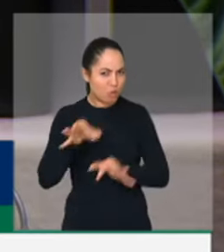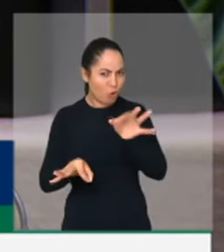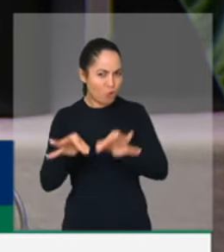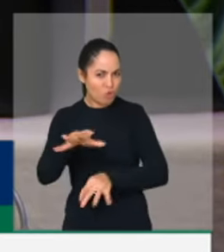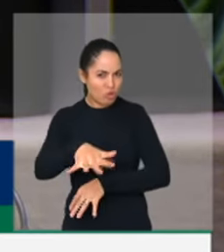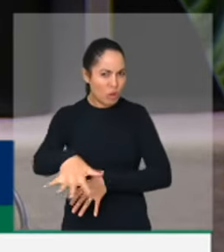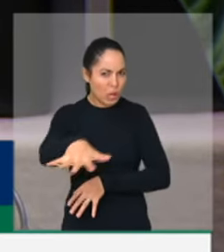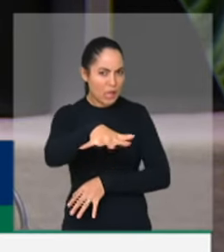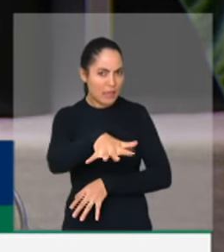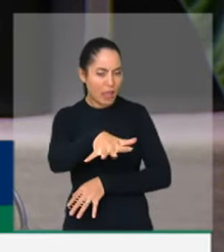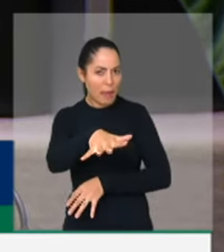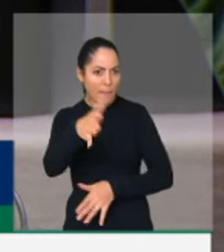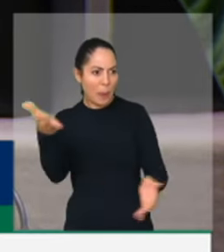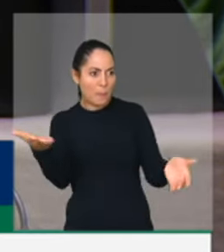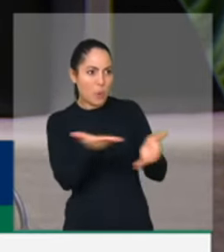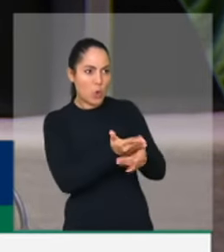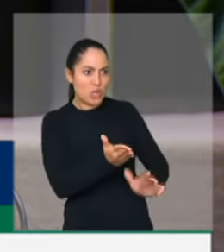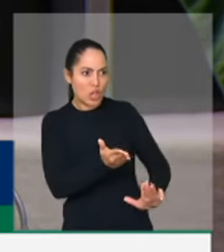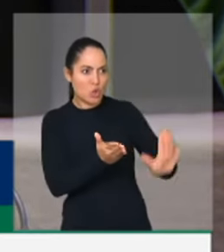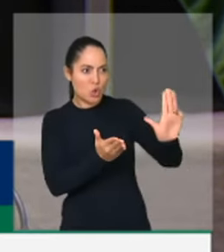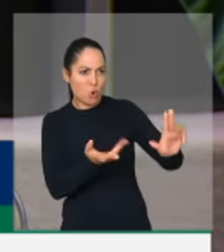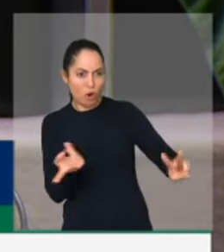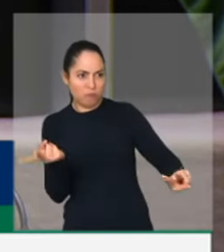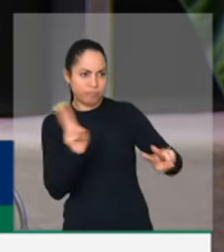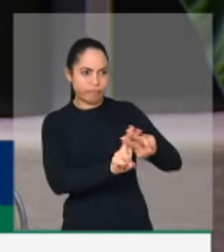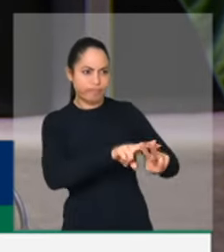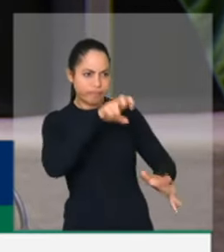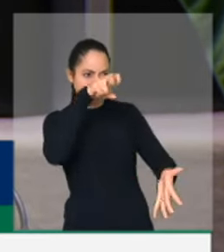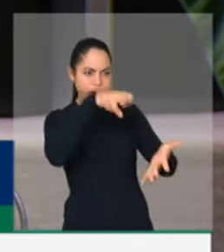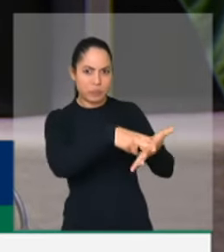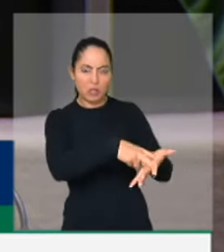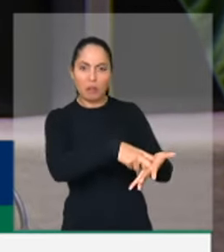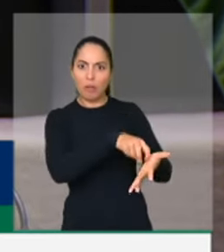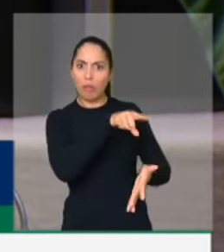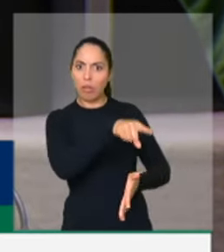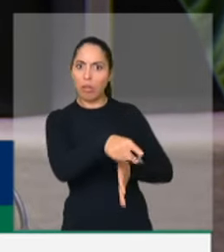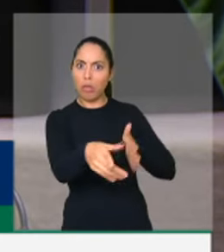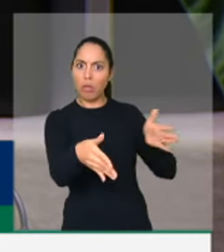PRESIDENTE LULA ALIANDO-SE COM A ACUSAÇÃO. PORTANTO, COMETEU UM CRIME E ELE DEVE